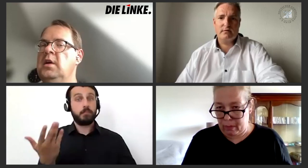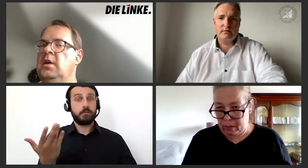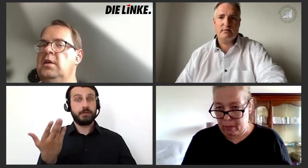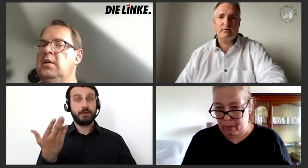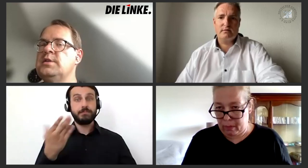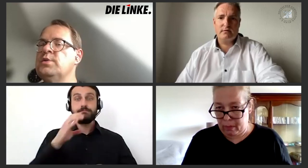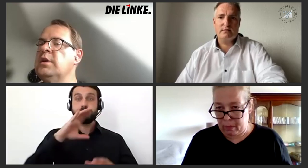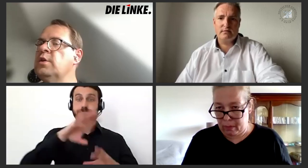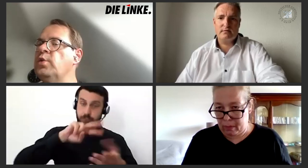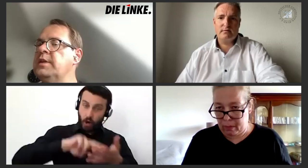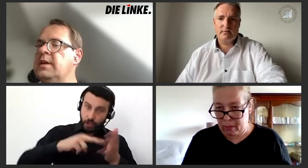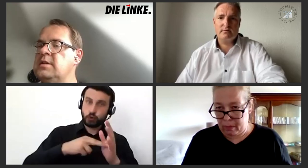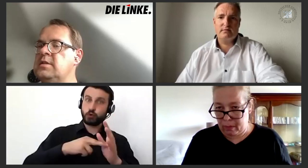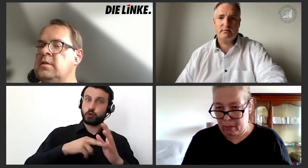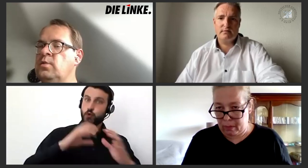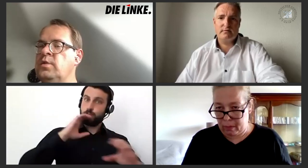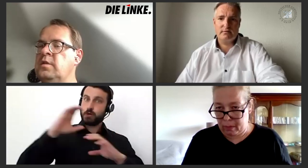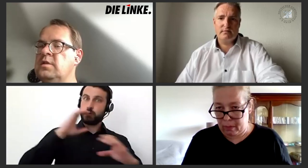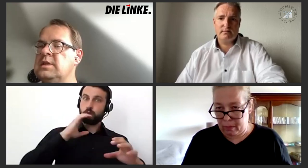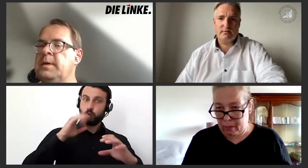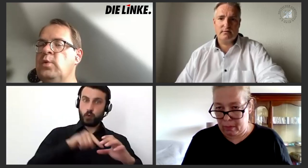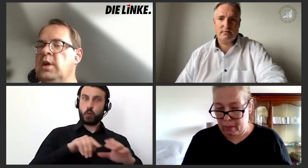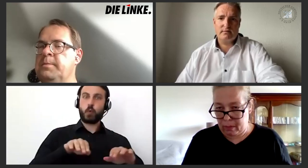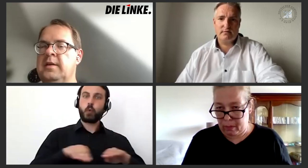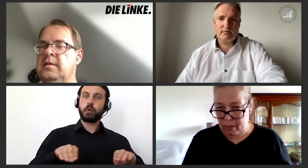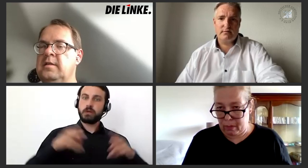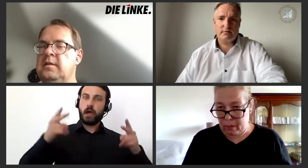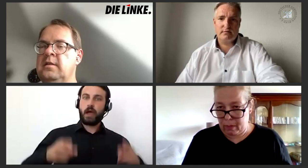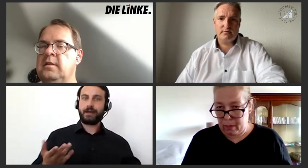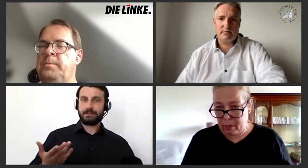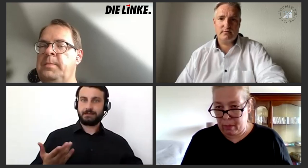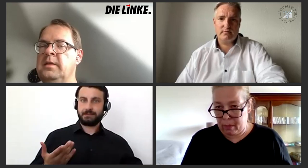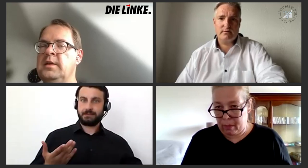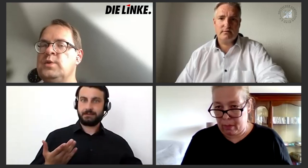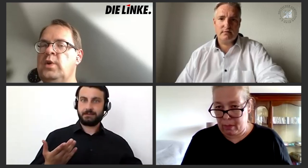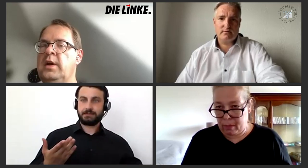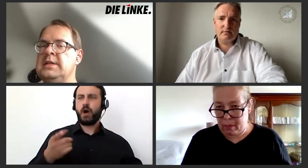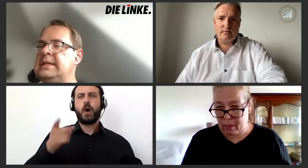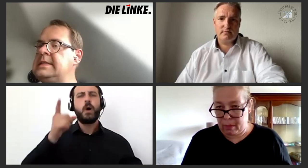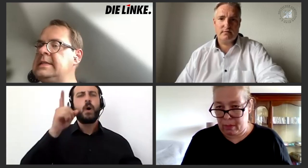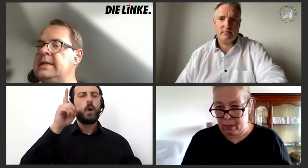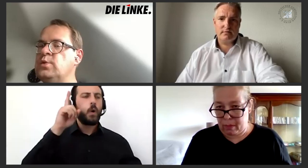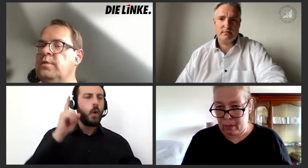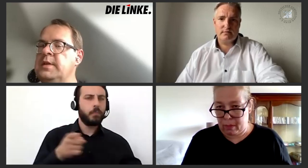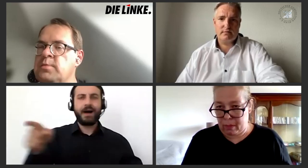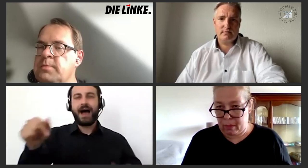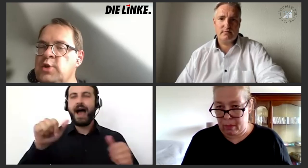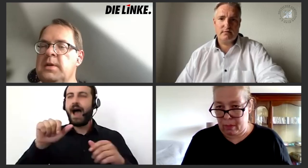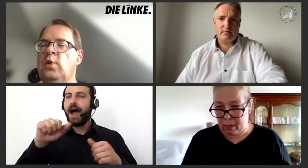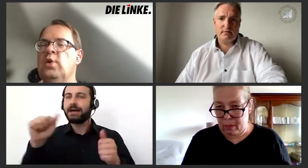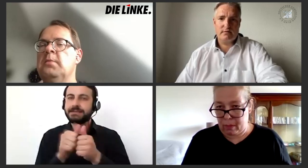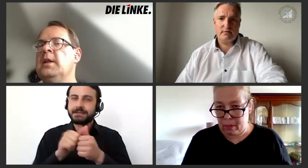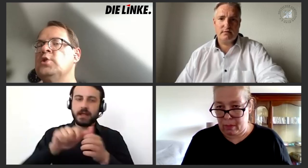Kommunikation zu den Grundrechten und zwar unabhängig, ob man dazu Assistenzleistungen